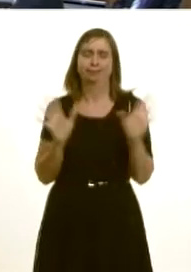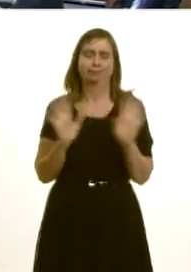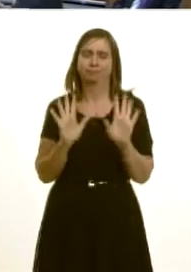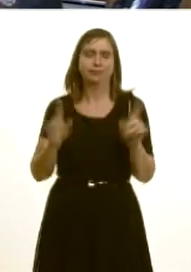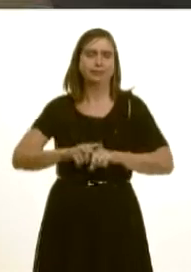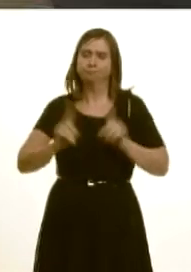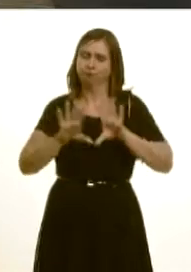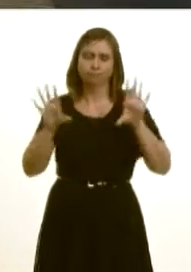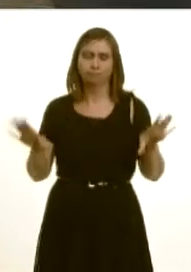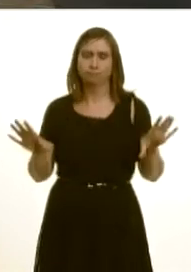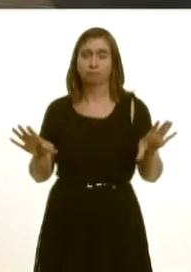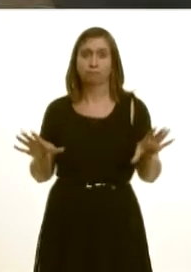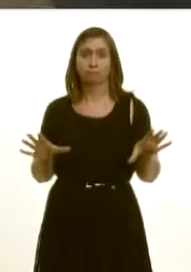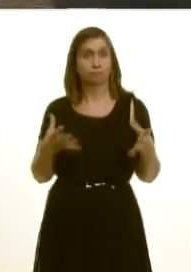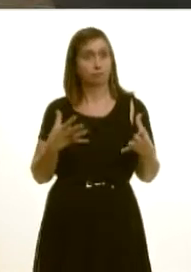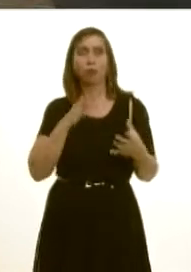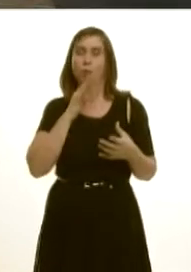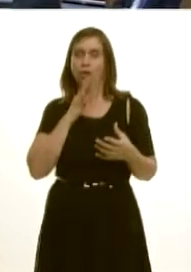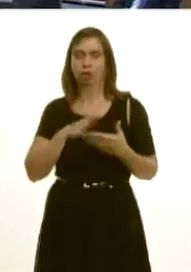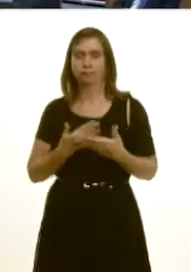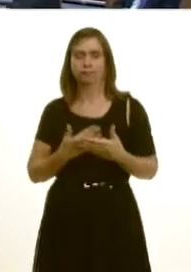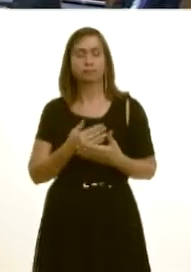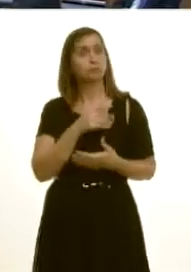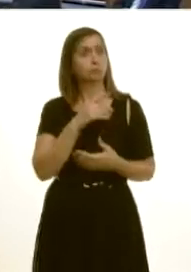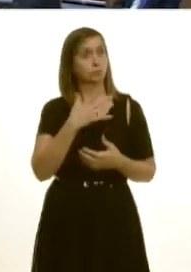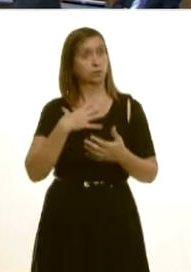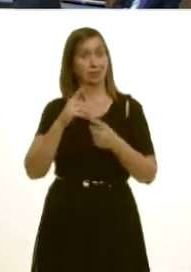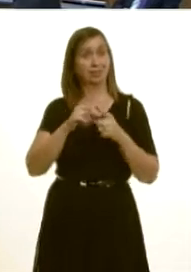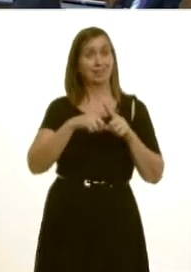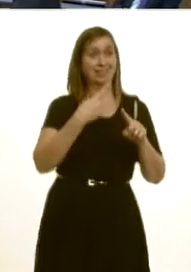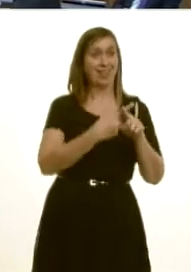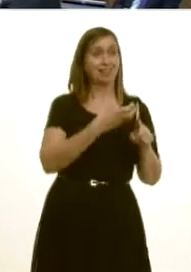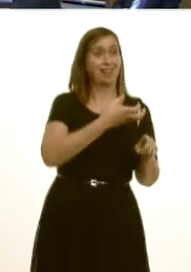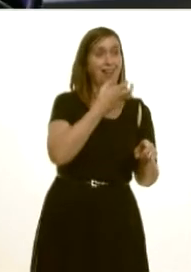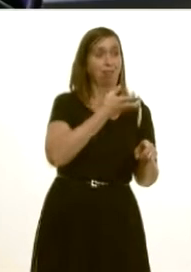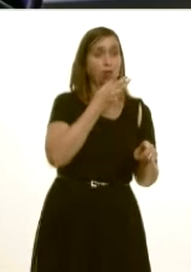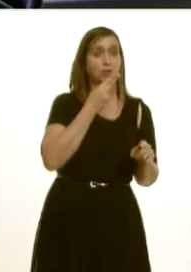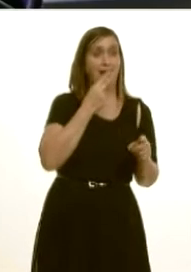arall i ddweud eich bod chi’n mo’yn dodi treth ar rywbeth ac wedyn defnyddio’r dreth